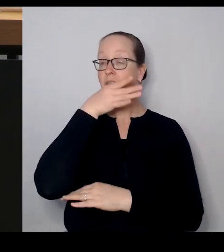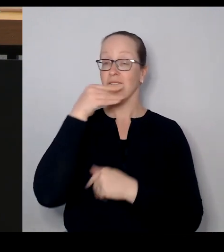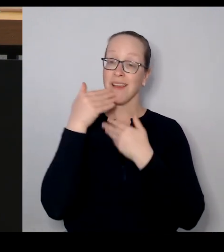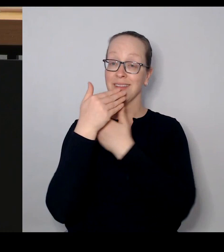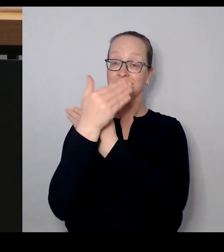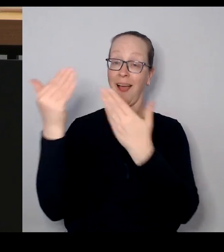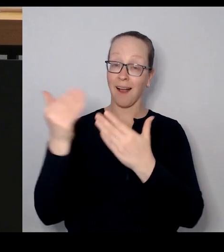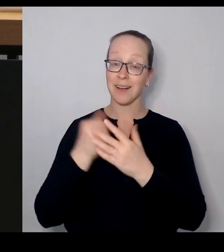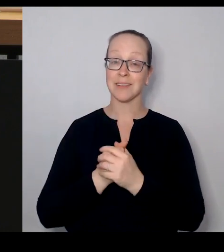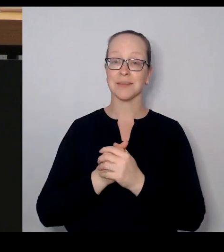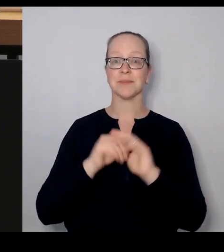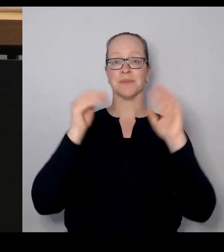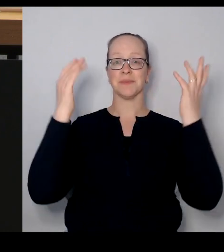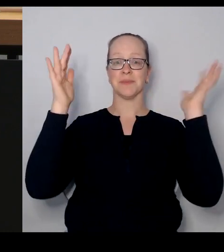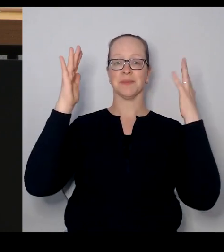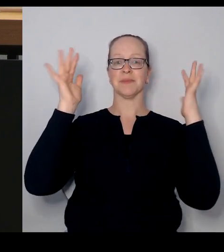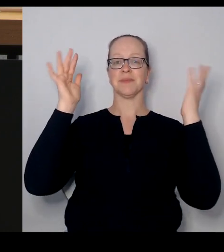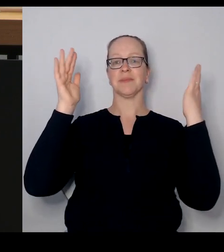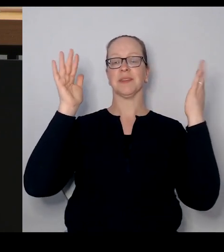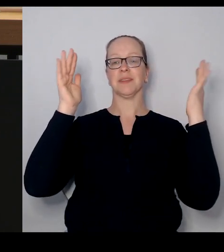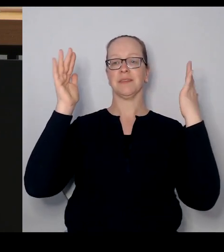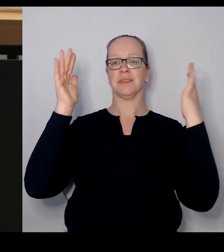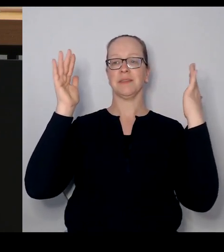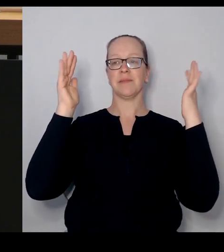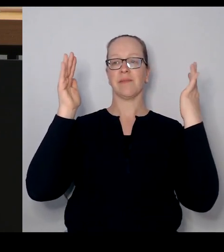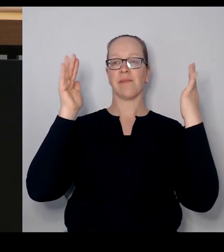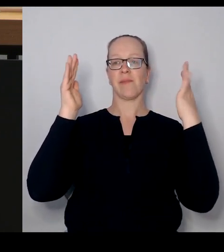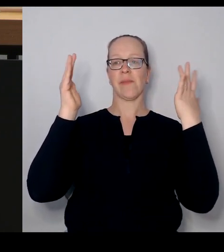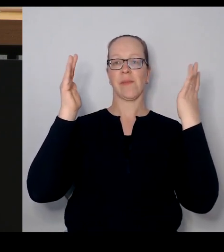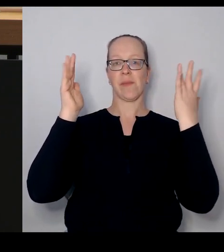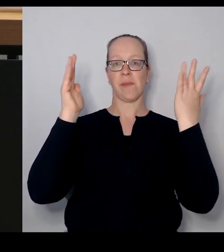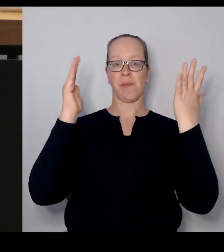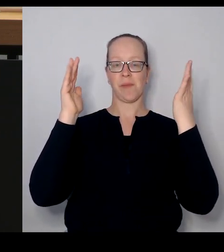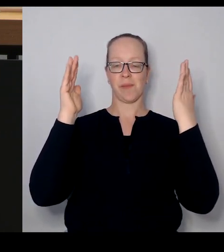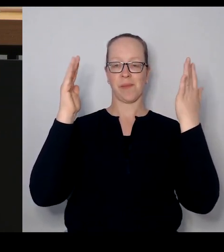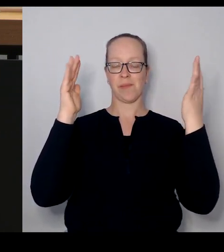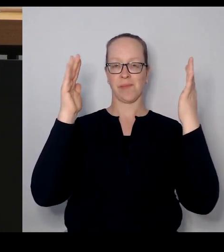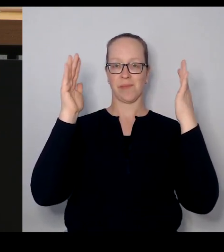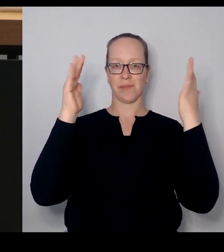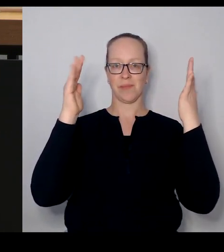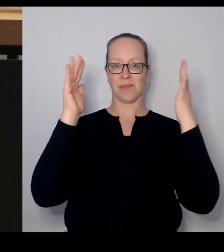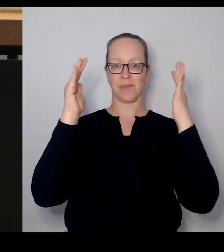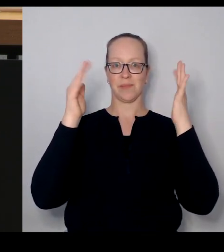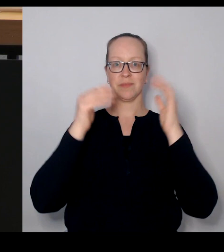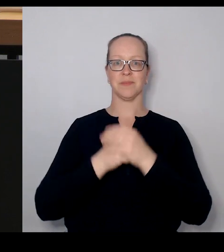Und es ist in der Tat so Ich glaube, das gehört tatsächlich auch zu